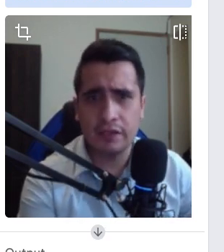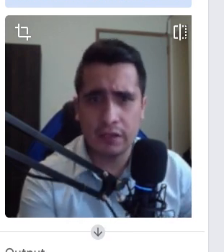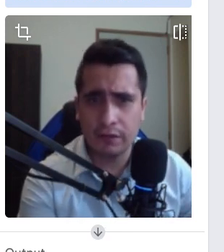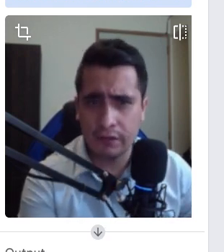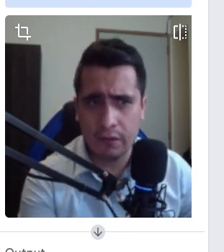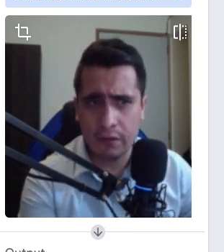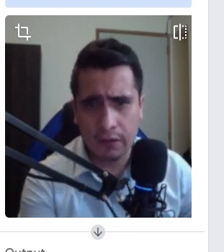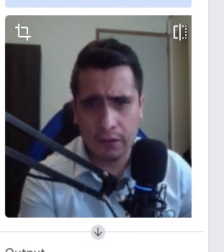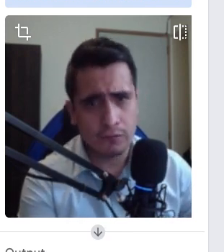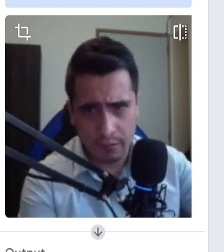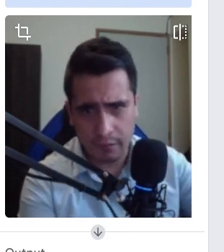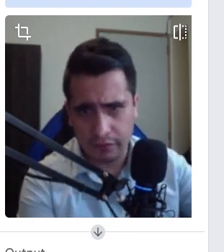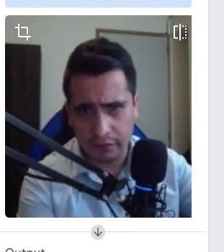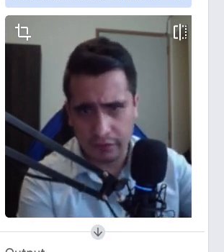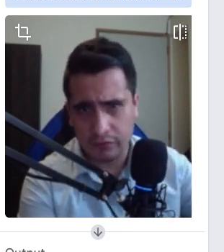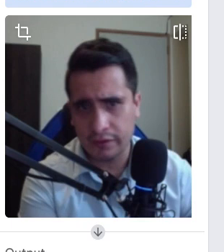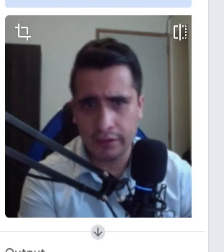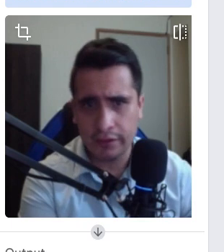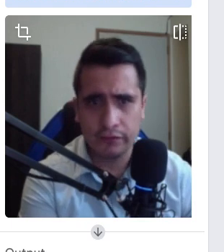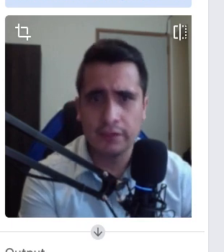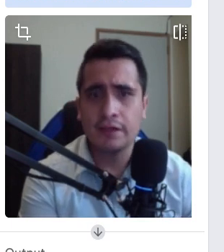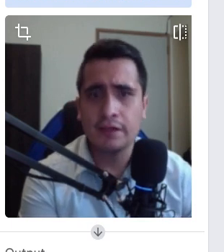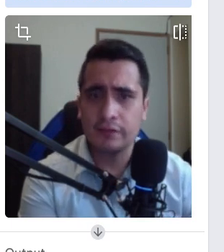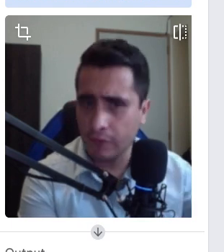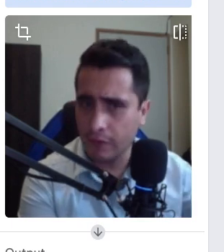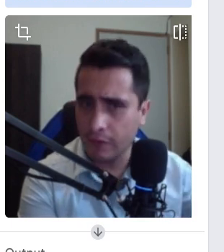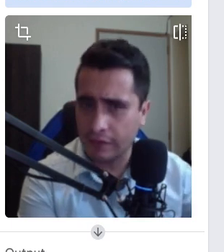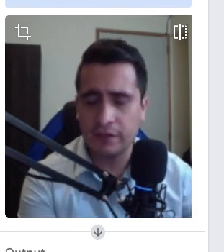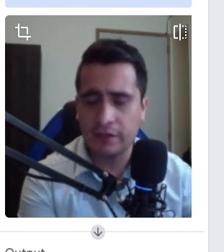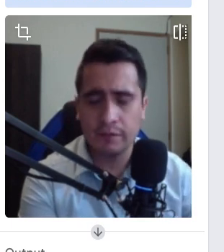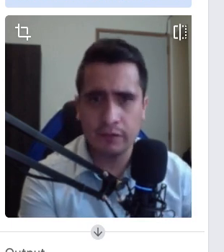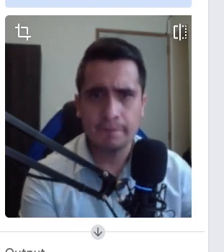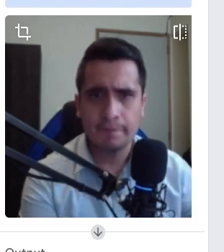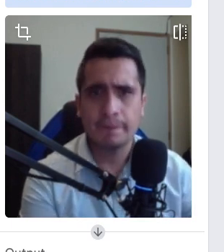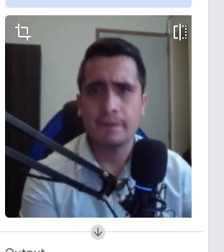duda o algo nos vemos en los comentarios y sino hasta el siguiente vídeo saludos